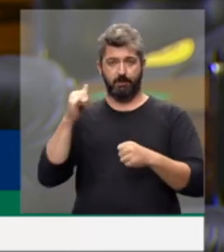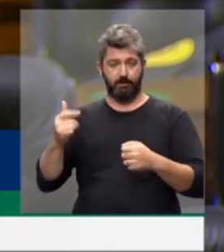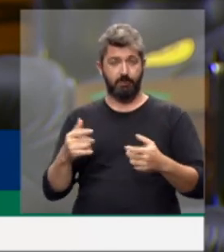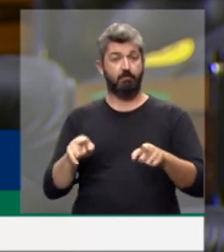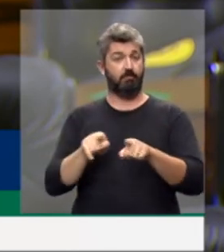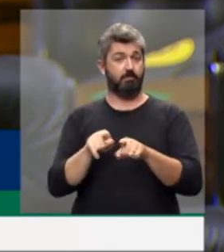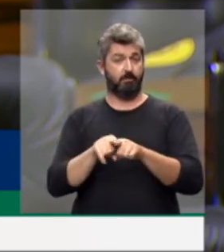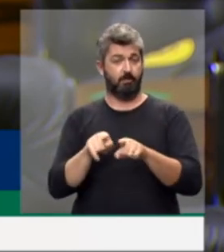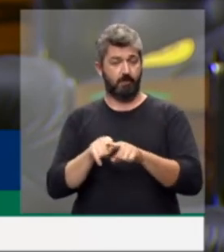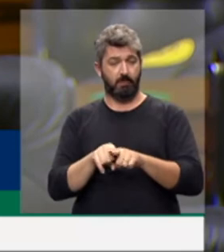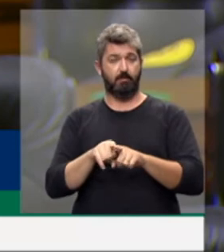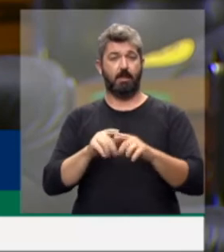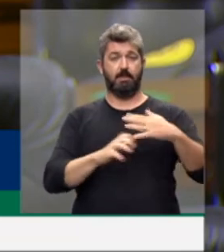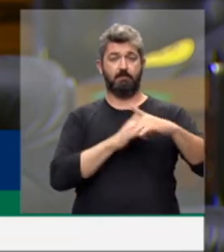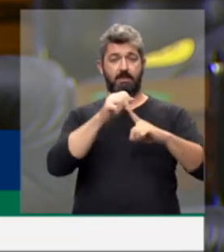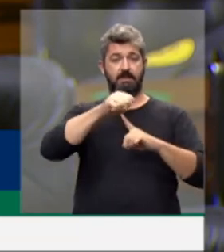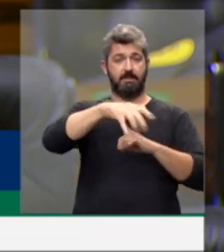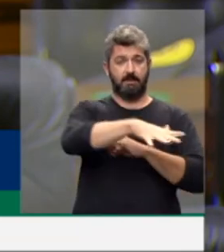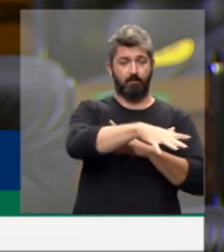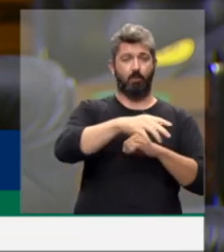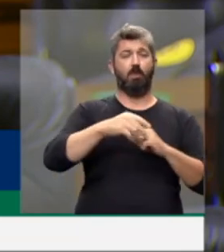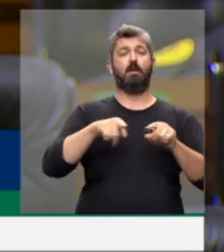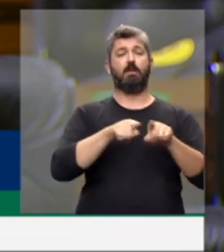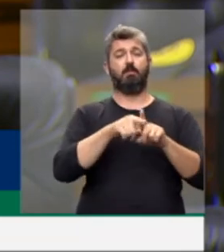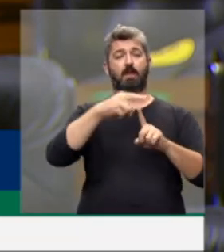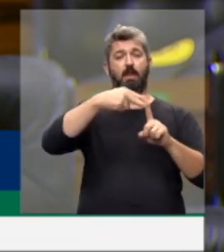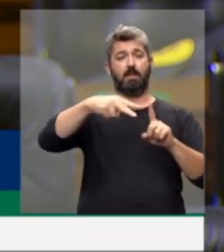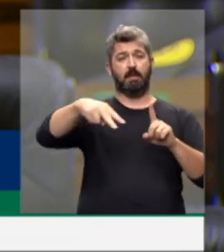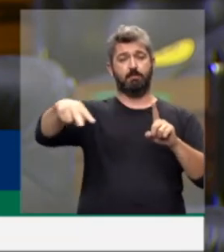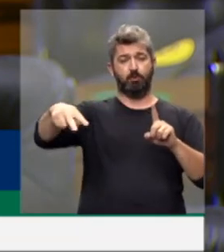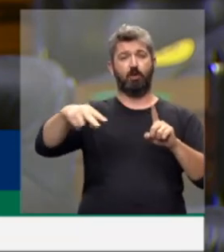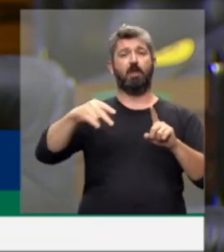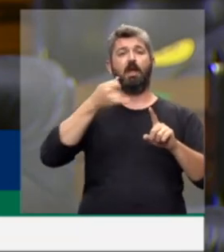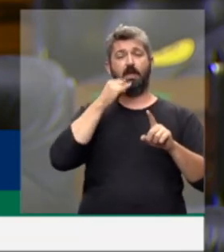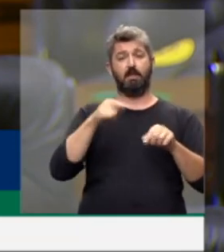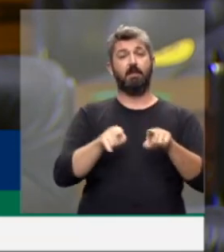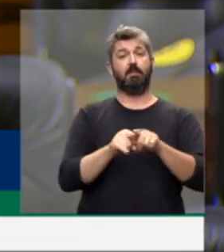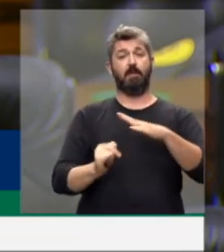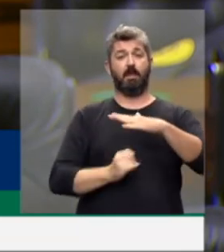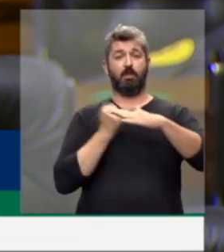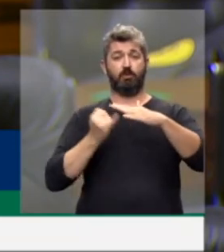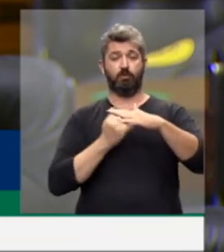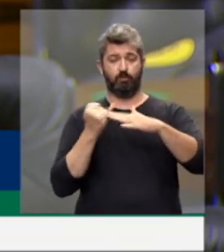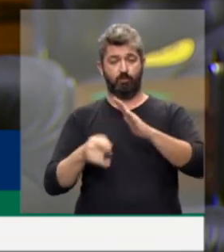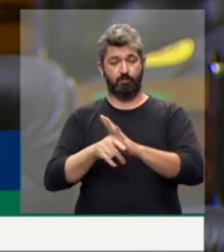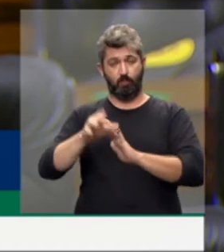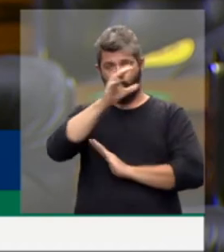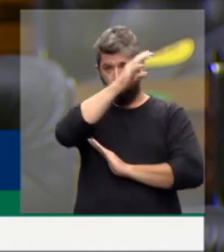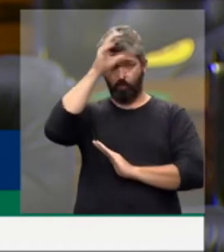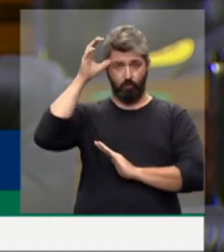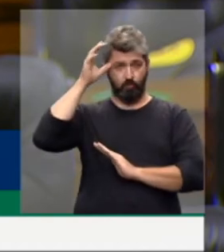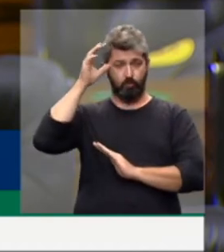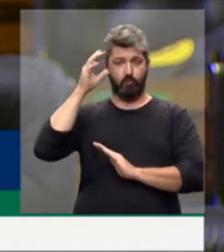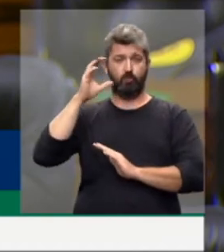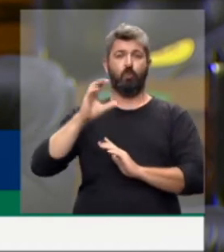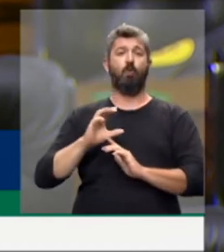COM TODOS OS RESPONSÁVEIS E ENTIDADES DAS MATRIZES ENERGÉ TICAS, BEM COMO DISTRIBUIDORA, TRANSMISSOR E GERADORA E